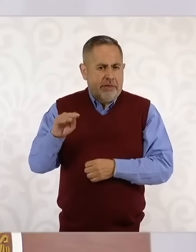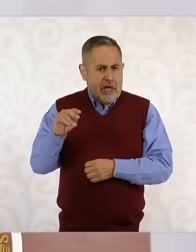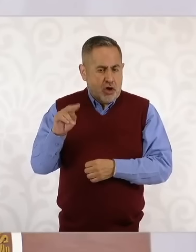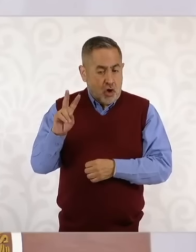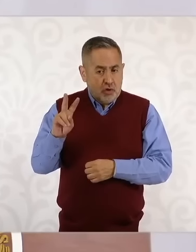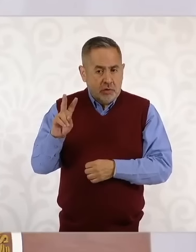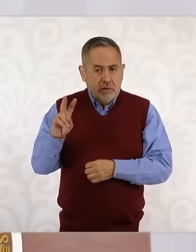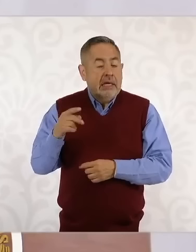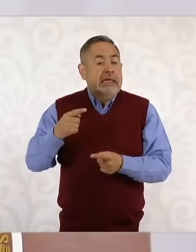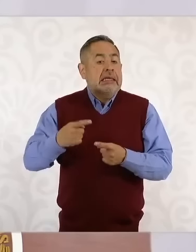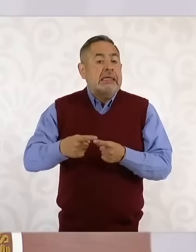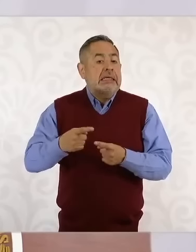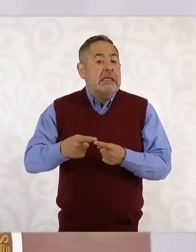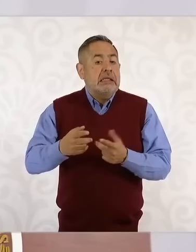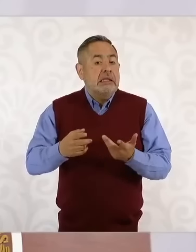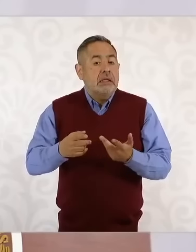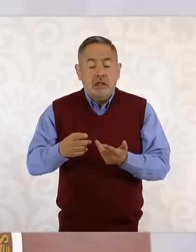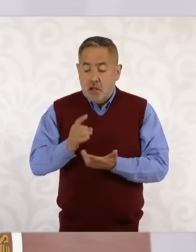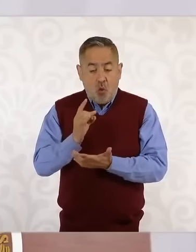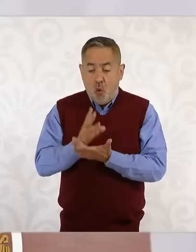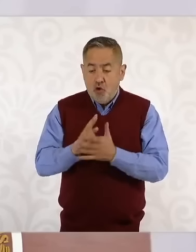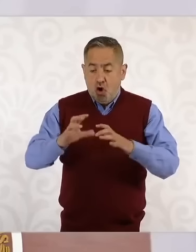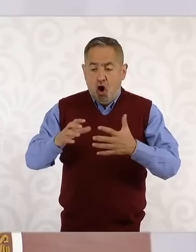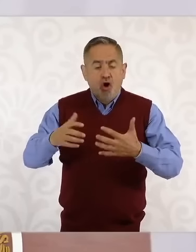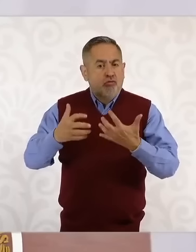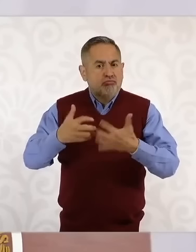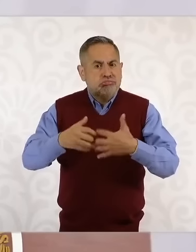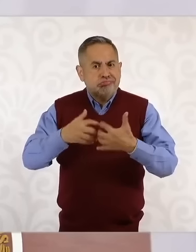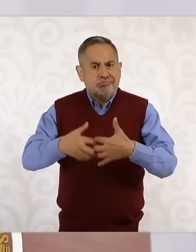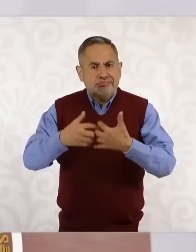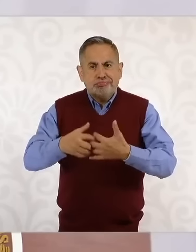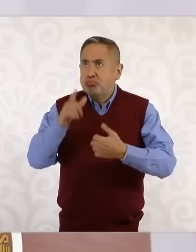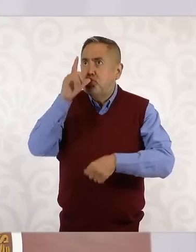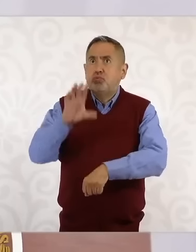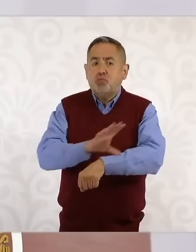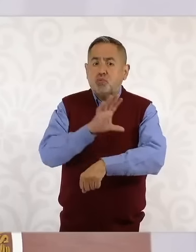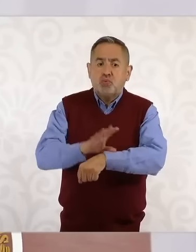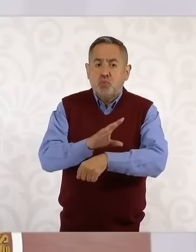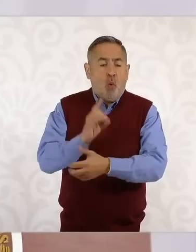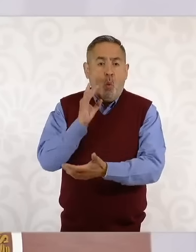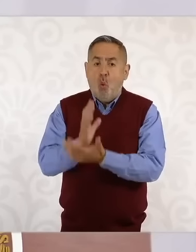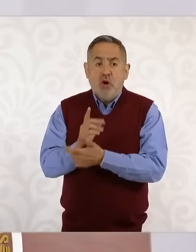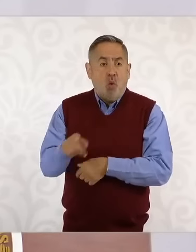El único que podía generar electricidad era Comisión Federal de Electricidad.